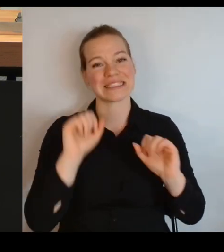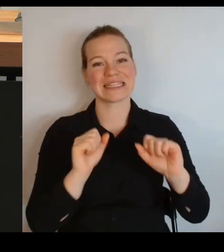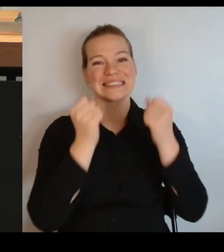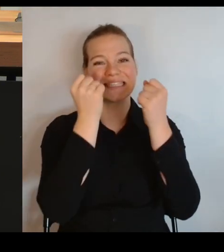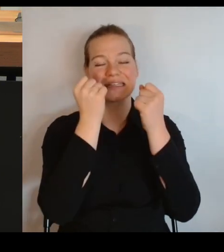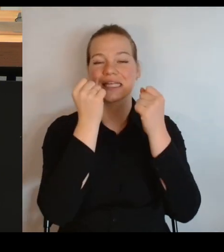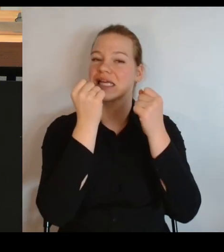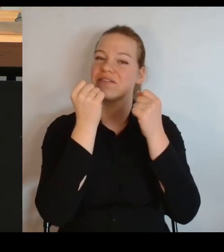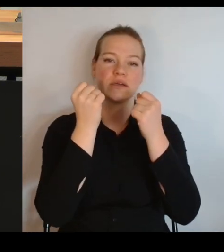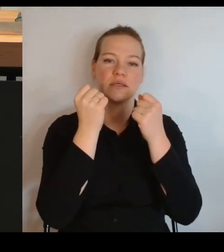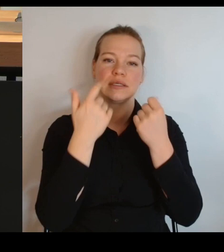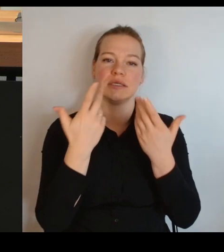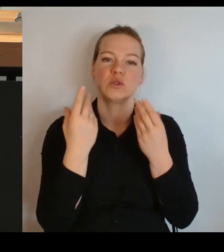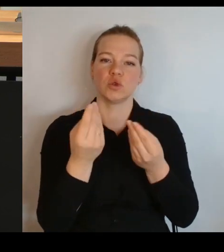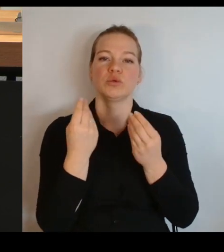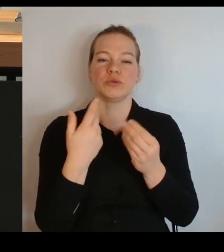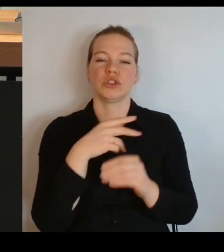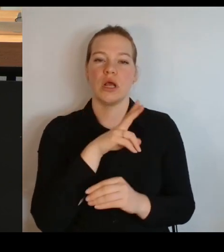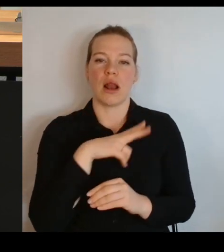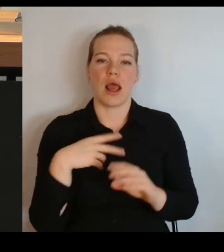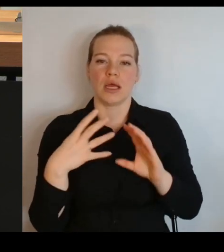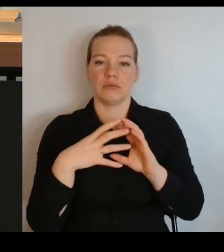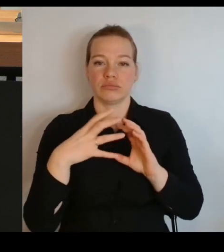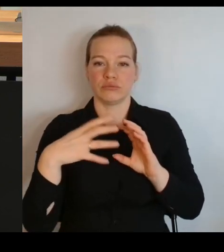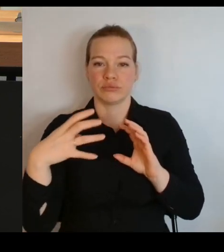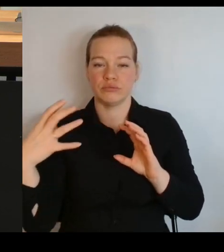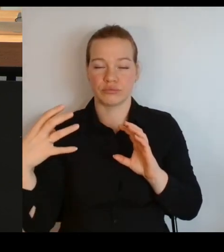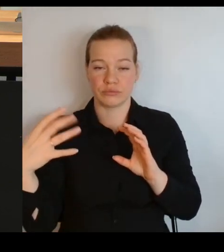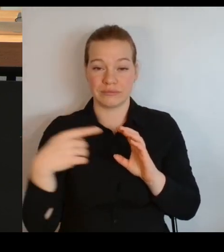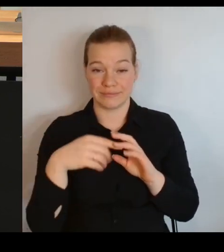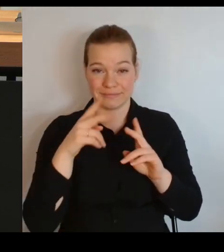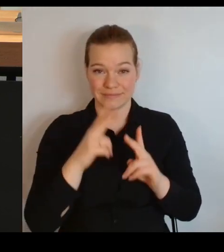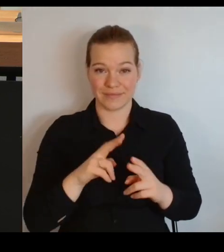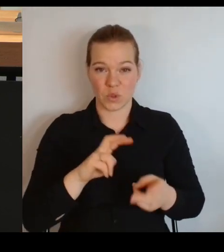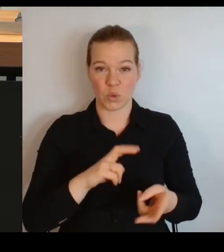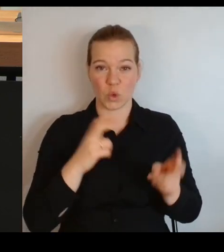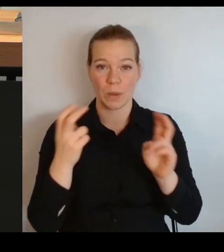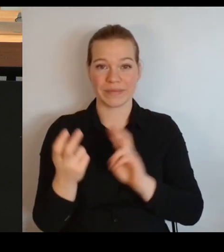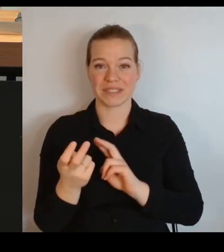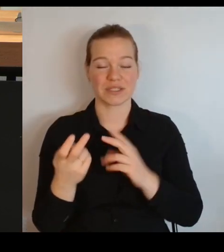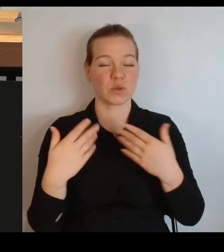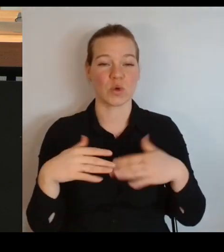Und wenn sie mit den mit den Bezirken oder mit den zuständigen